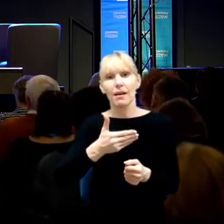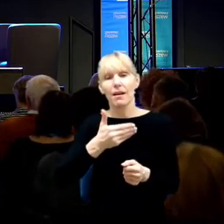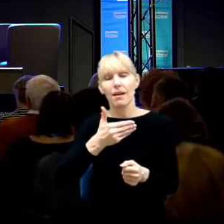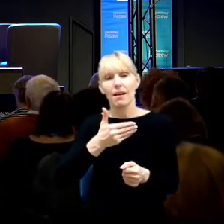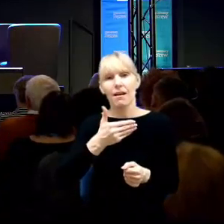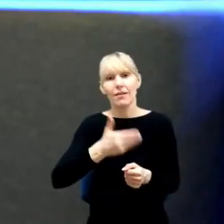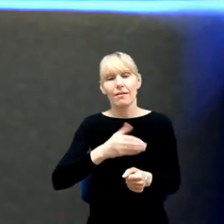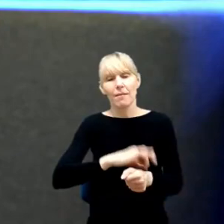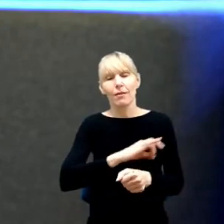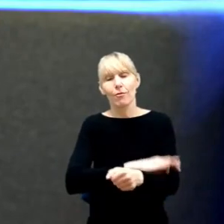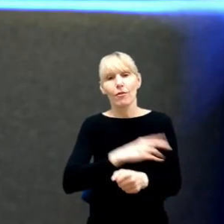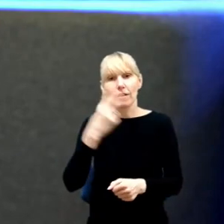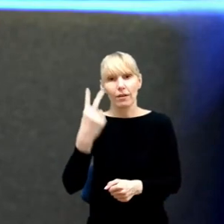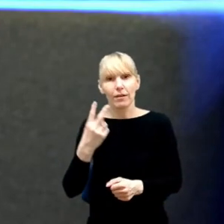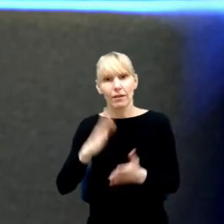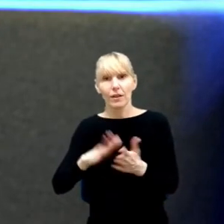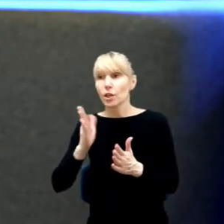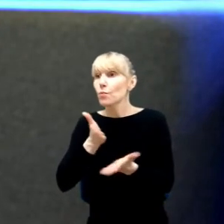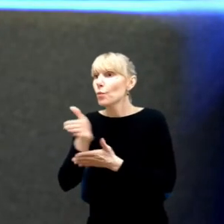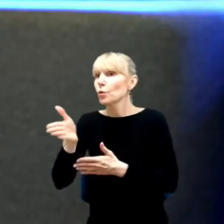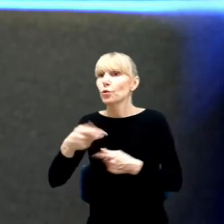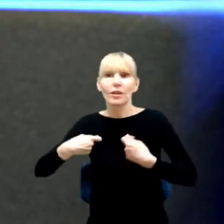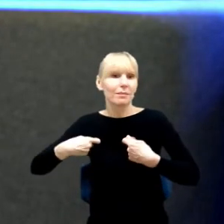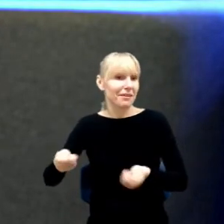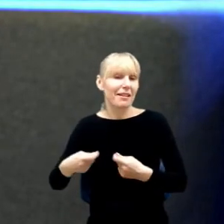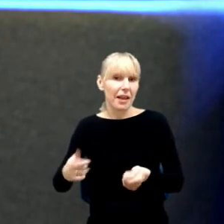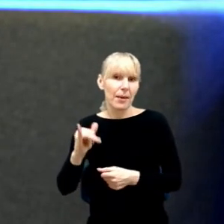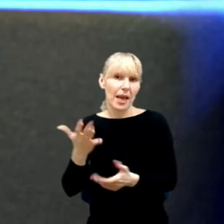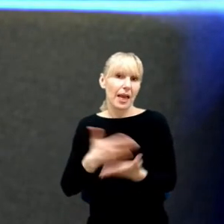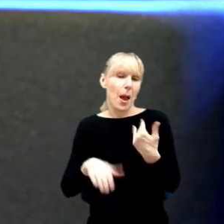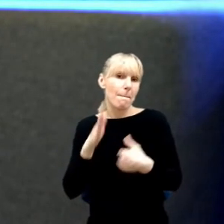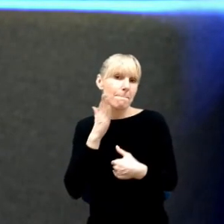i sprzedajemy to jako mieszkaniówkę i jeszcze